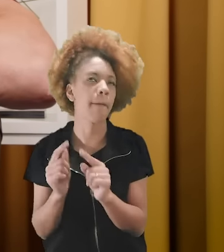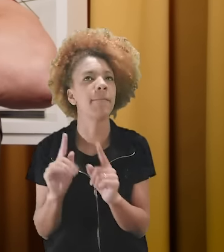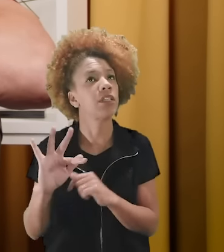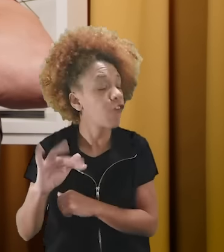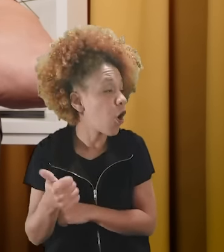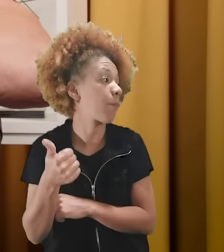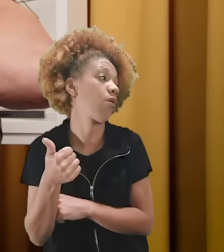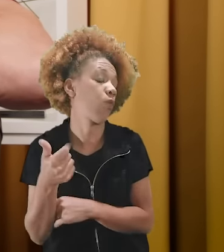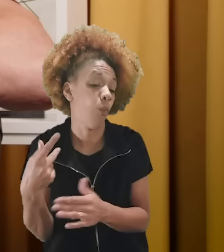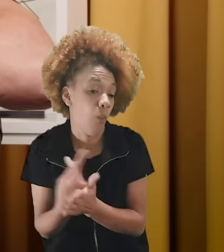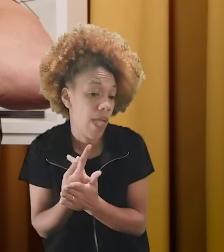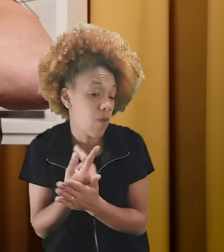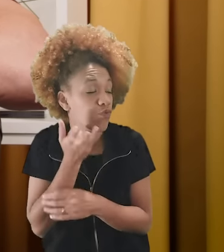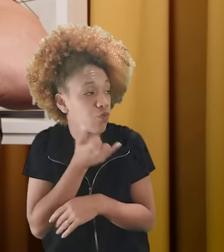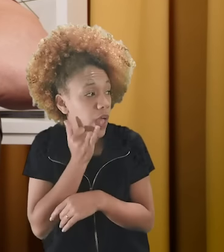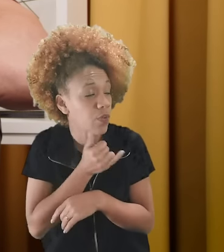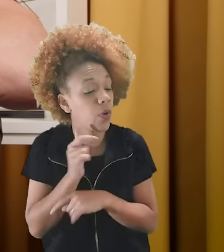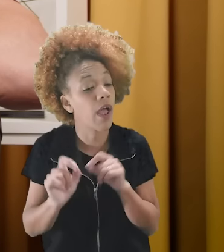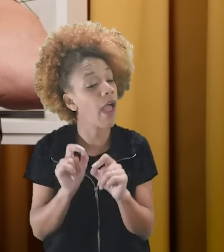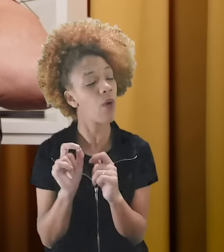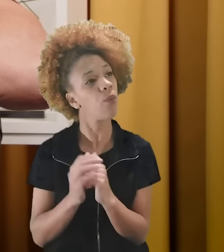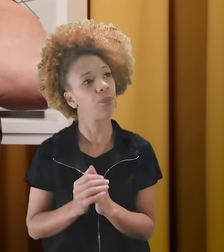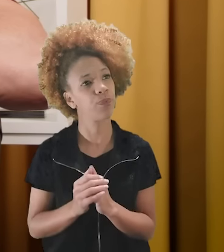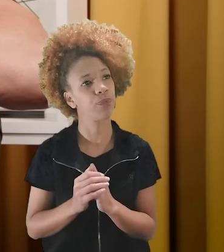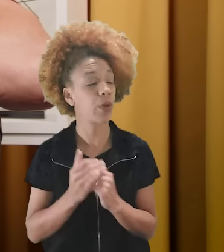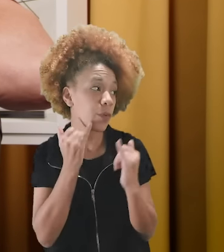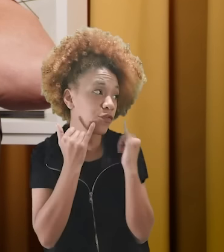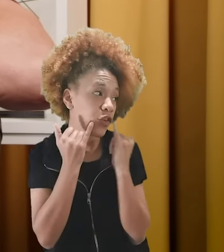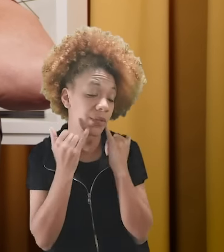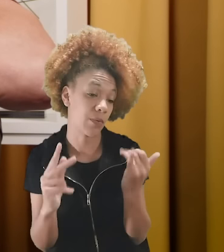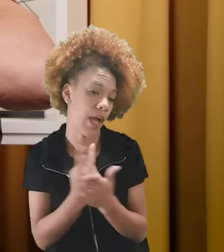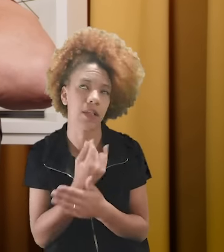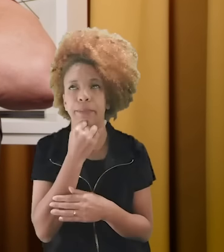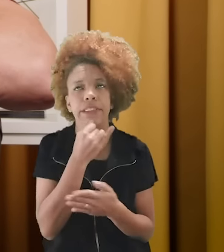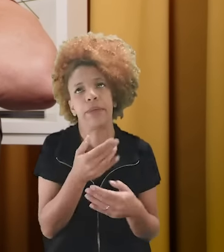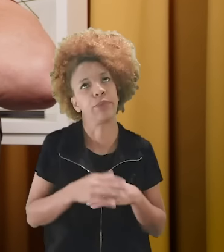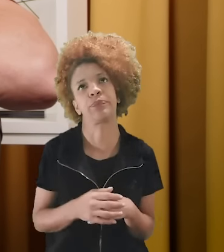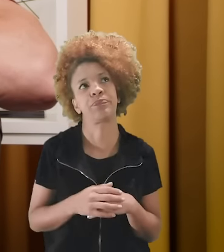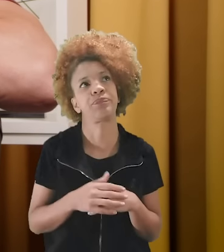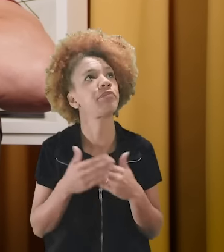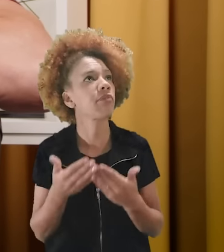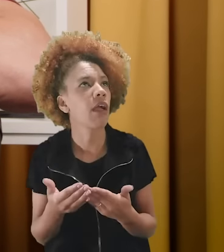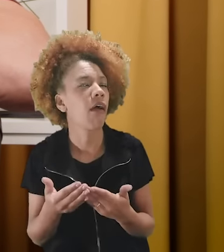na Fórmula 1 grande erro de um narrador é o cara trazer uma informação errada por exemplo Ah o cara